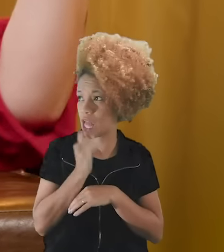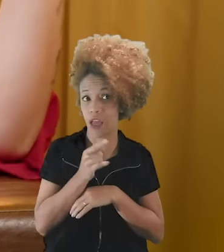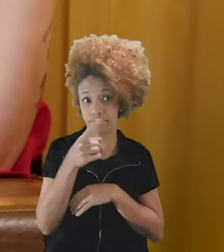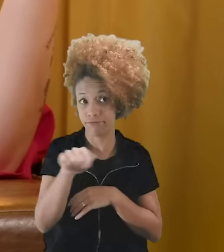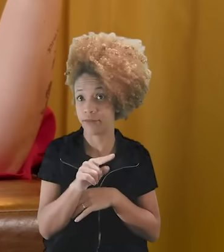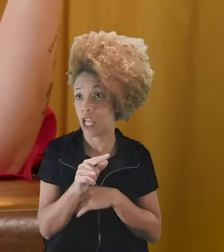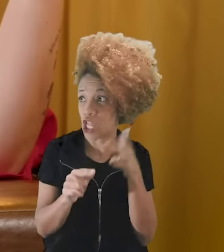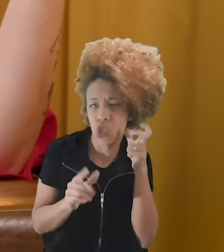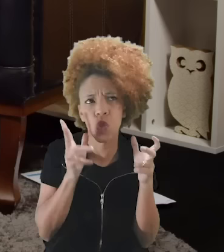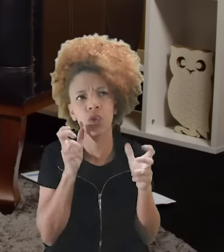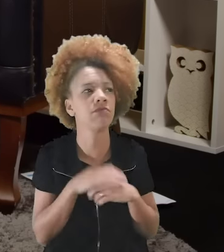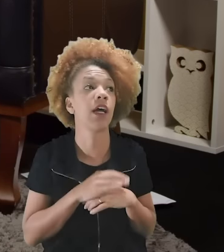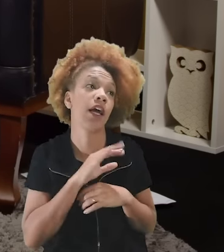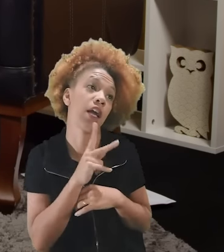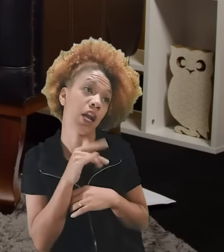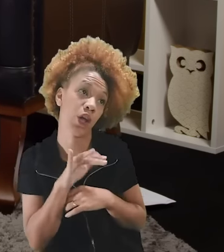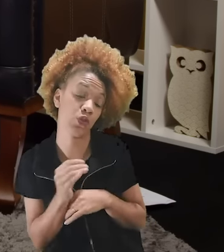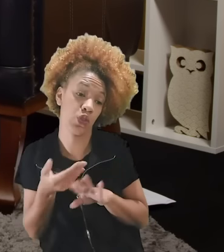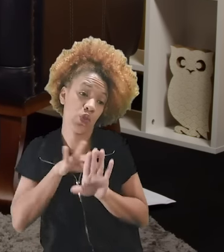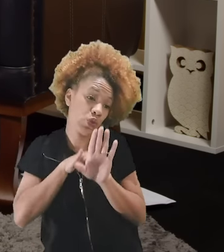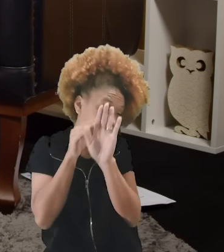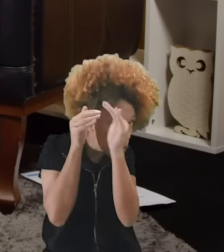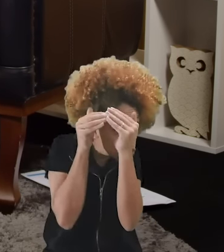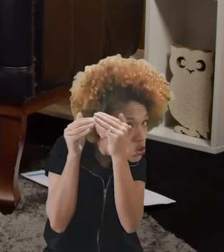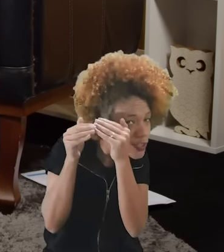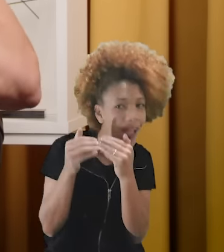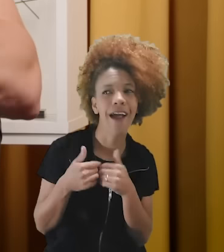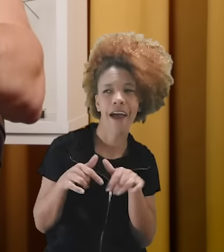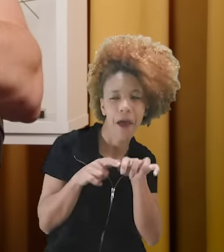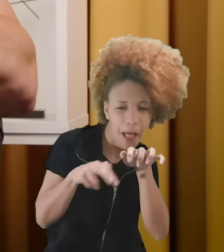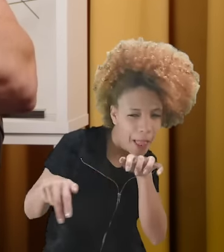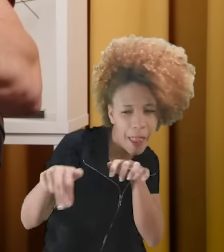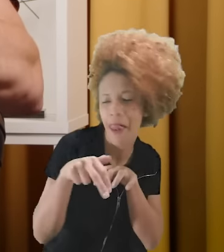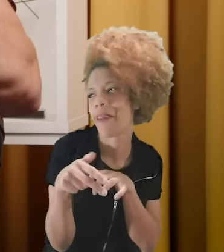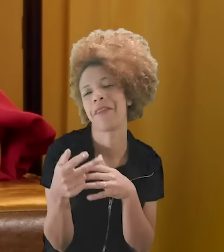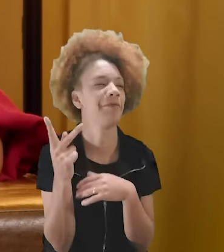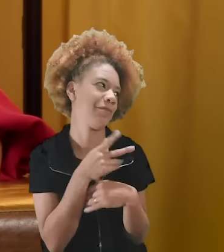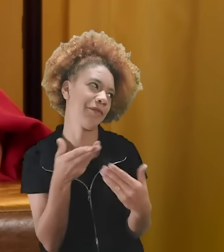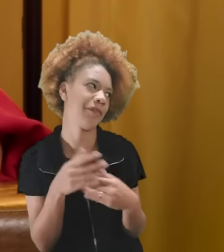eles escutavam lógico Claudinho está escondido atrás da caixa o cara e daí o que acontece